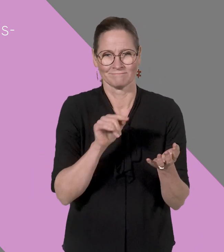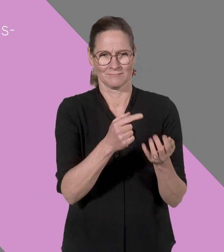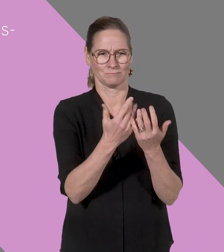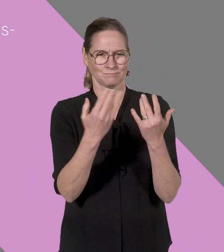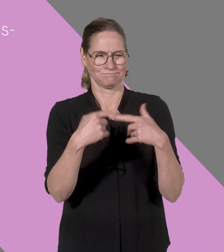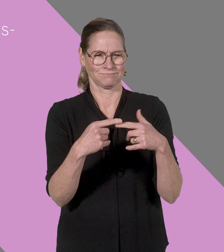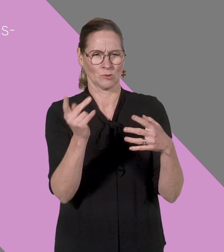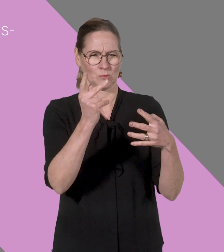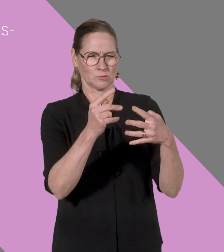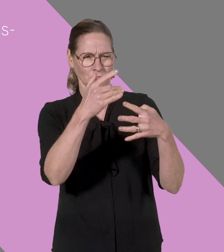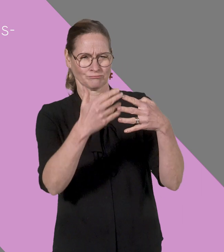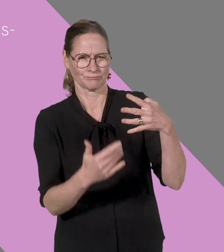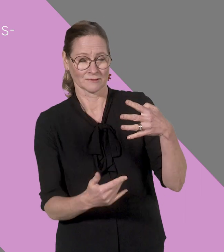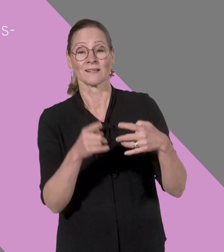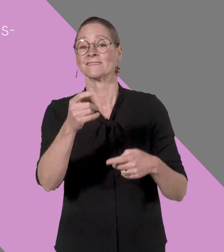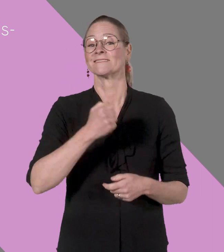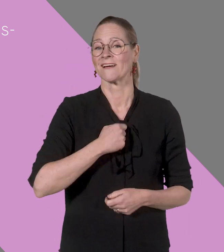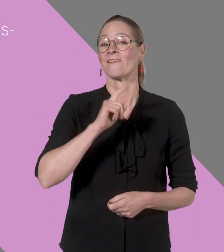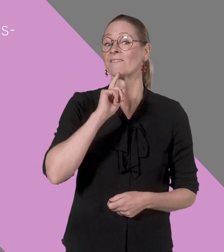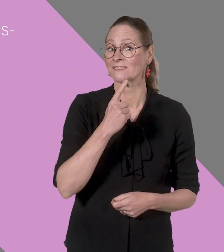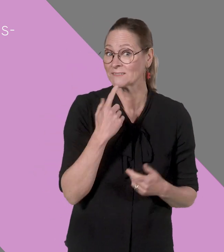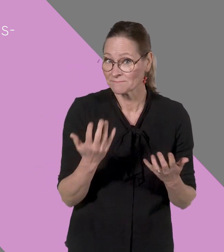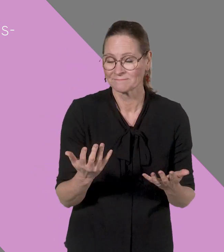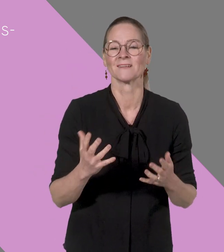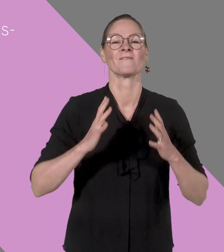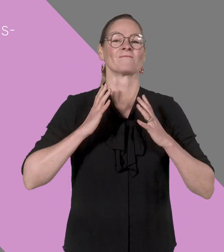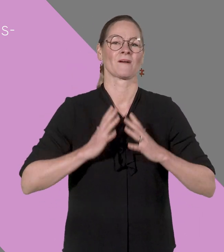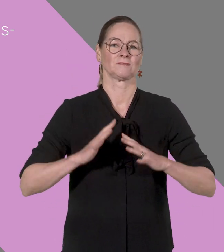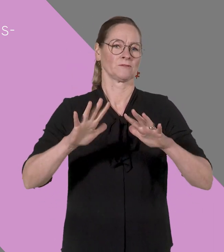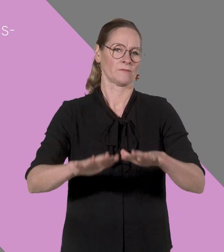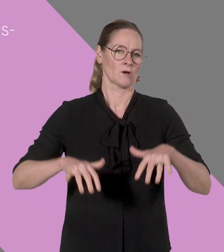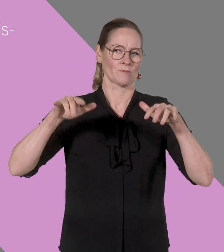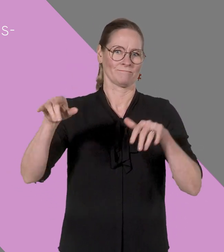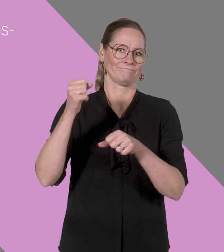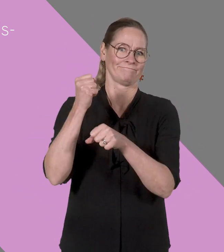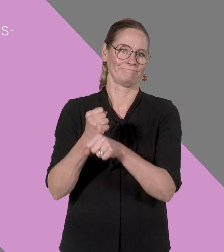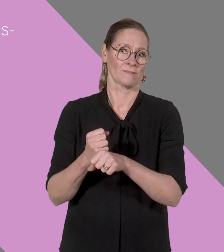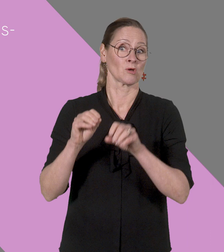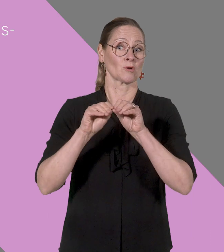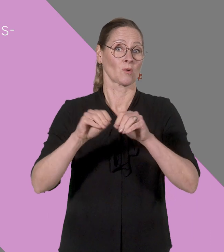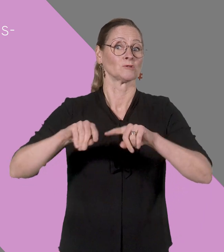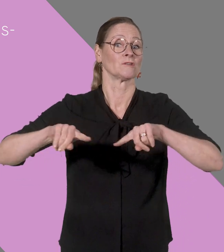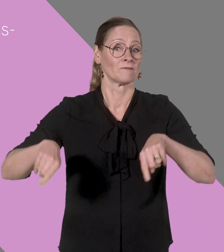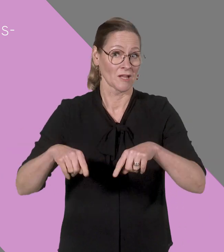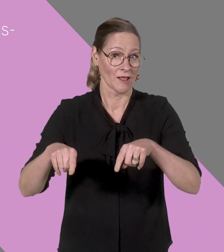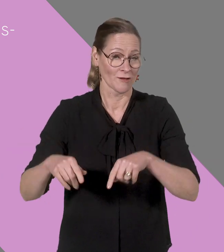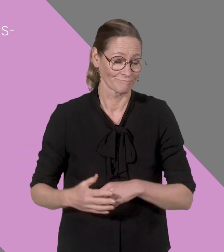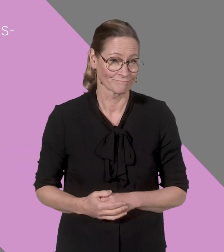Näihin ja moniin muihin kysymyksiin saat vastauksen - Vammaisfoorumin tuottamilta koulutusvideoilta.